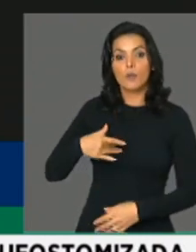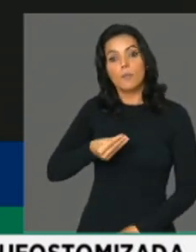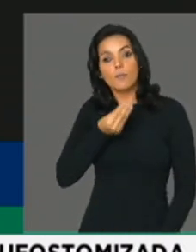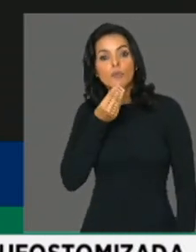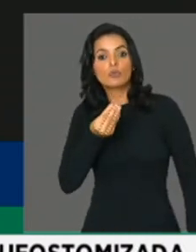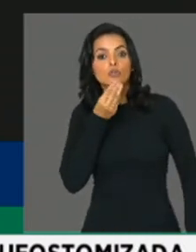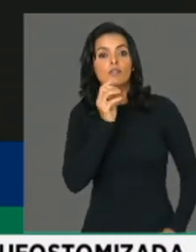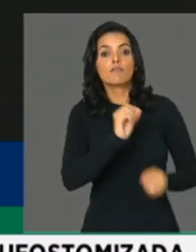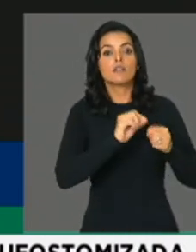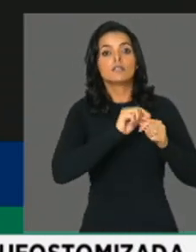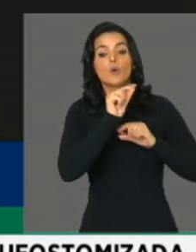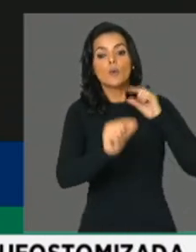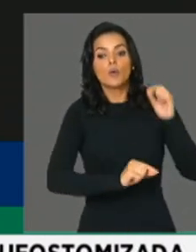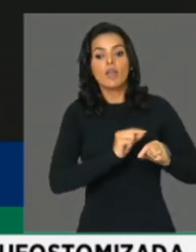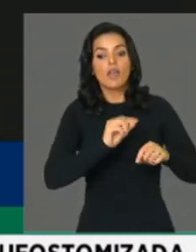MUITAS DATAS COMEMORATIVAS. O